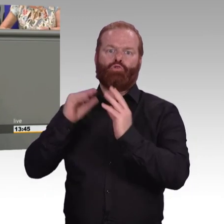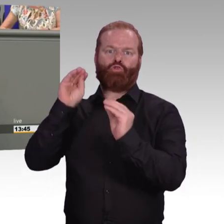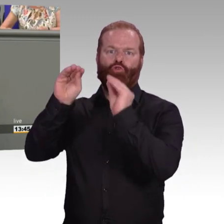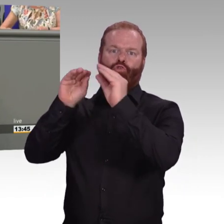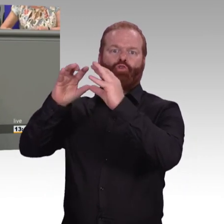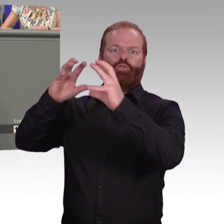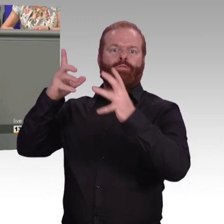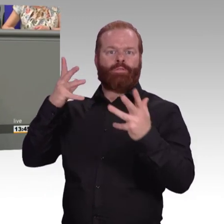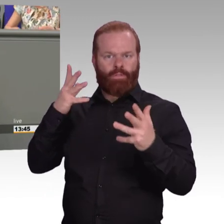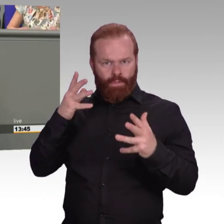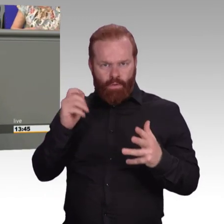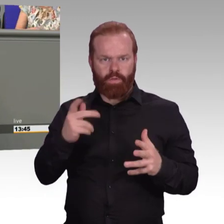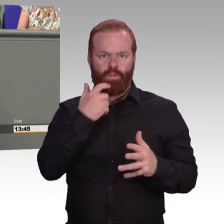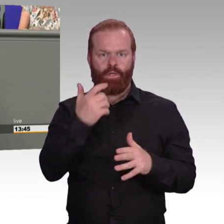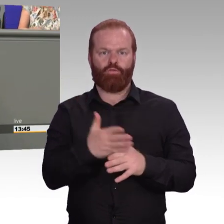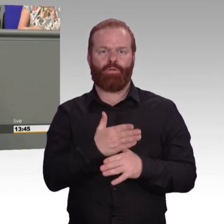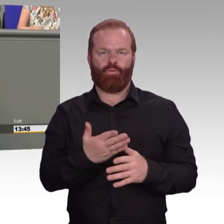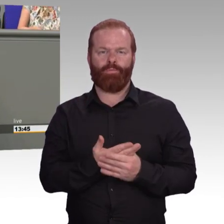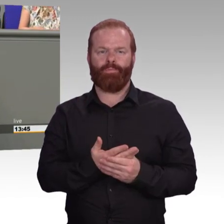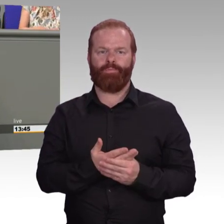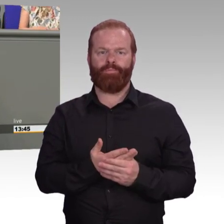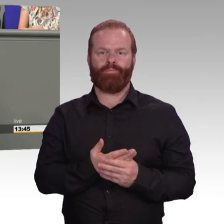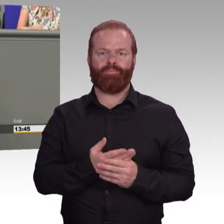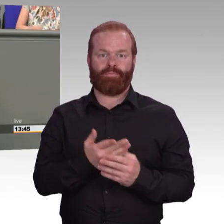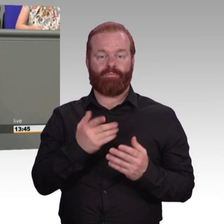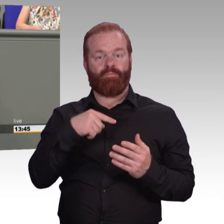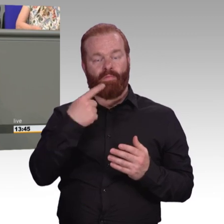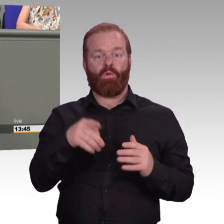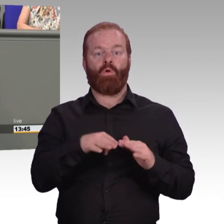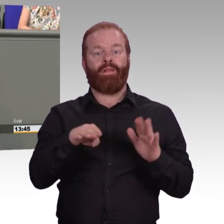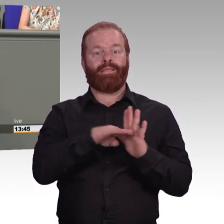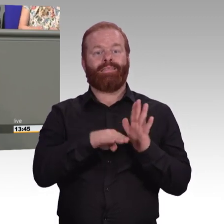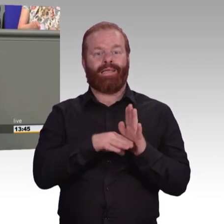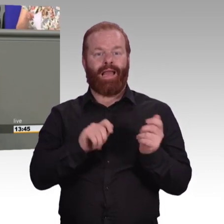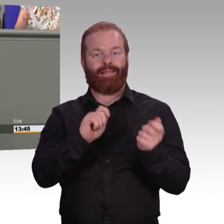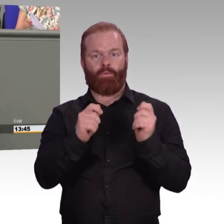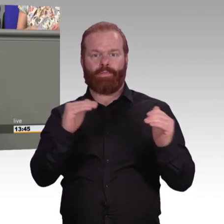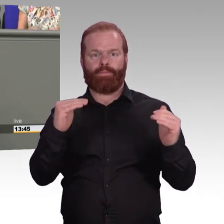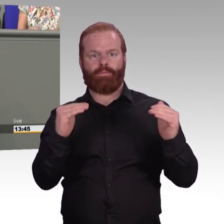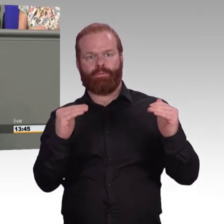und spalterischen Extreme des politischen Spektrums sehr häufig und vor allem auch hier im Bundestag komplizenhaft